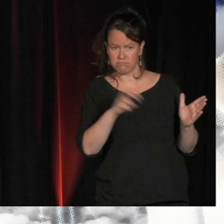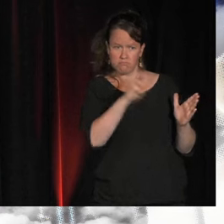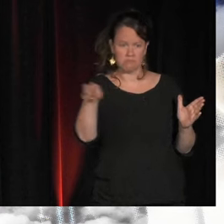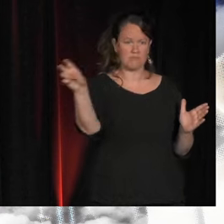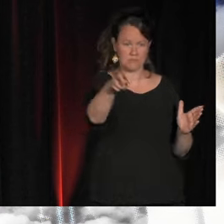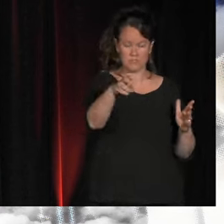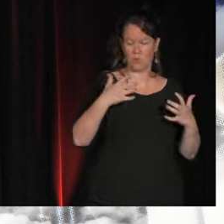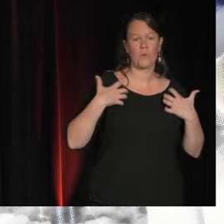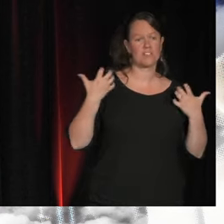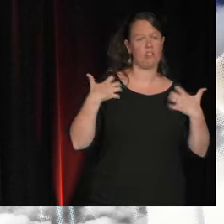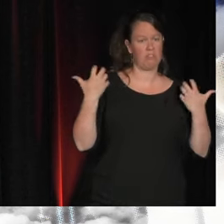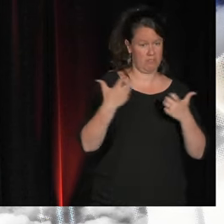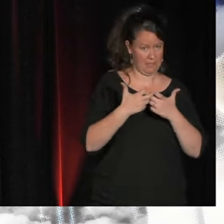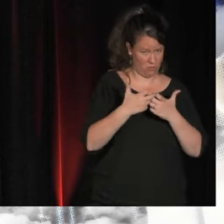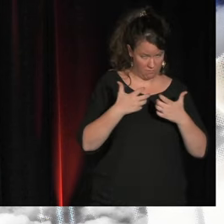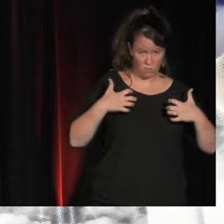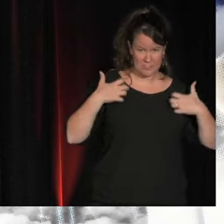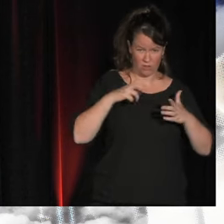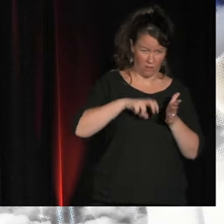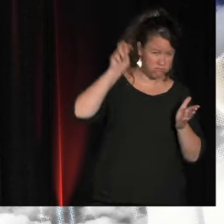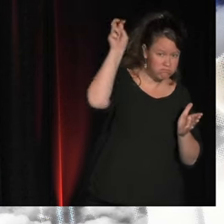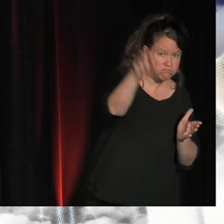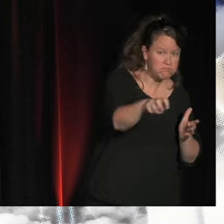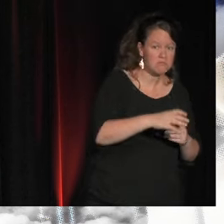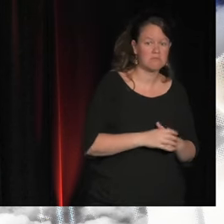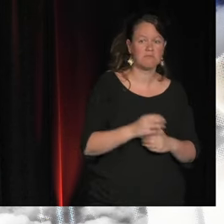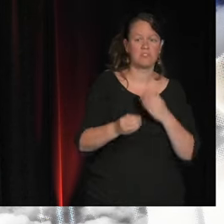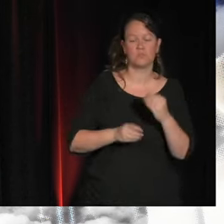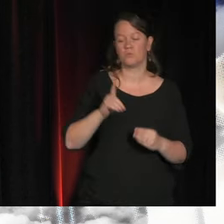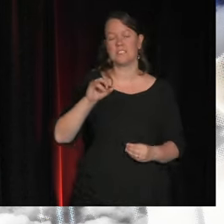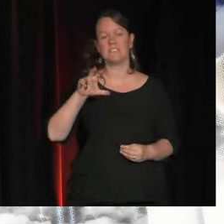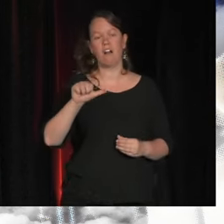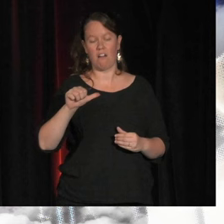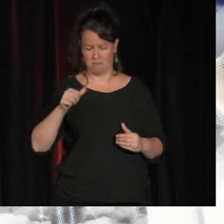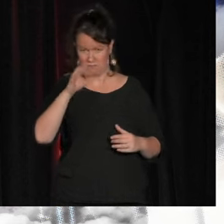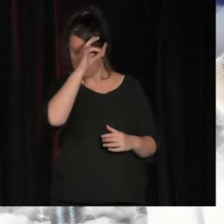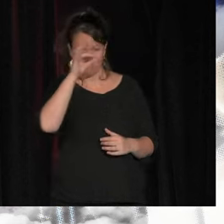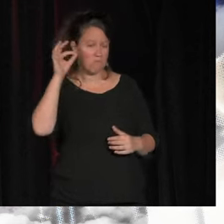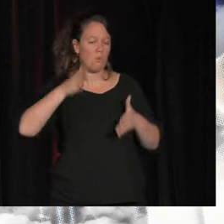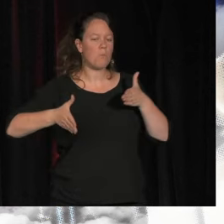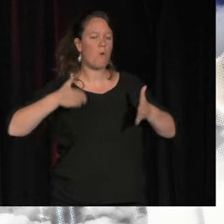le singe dont tu parlais, qui peut sauter très loin. Et il y a D.Va qui est une espèce de robot qui peut voler aussi assez loin et projeter une matrice de projection.